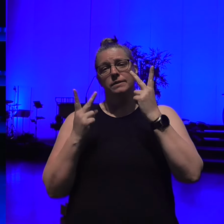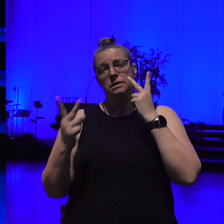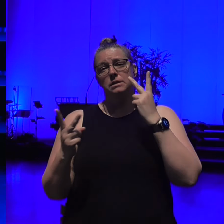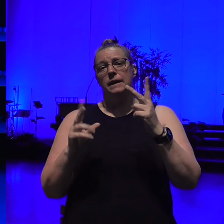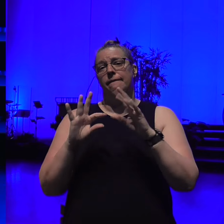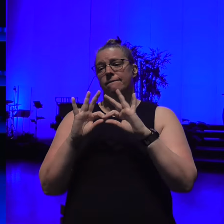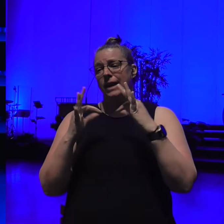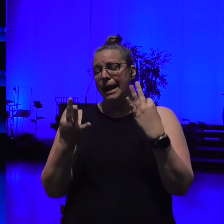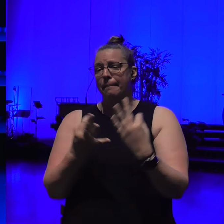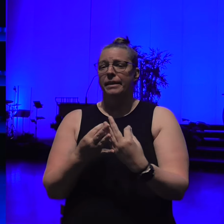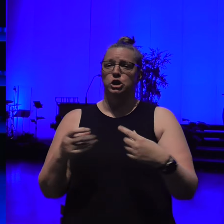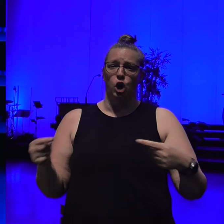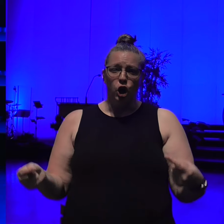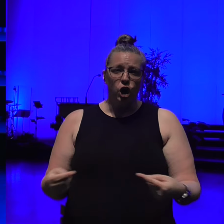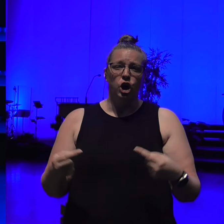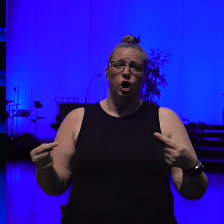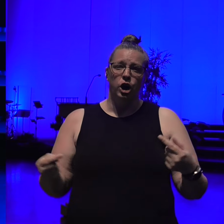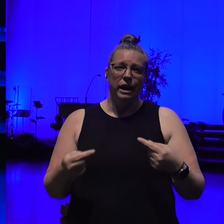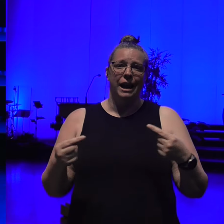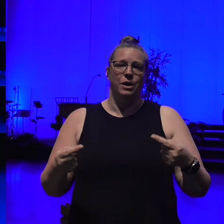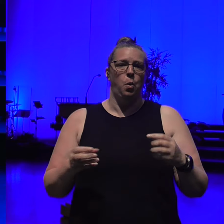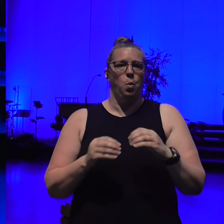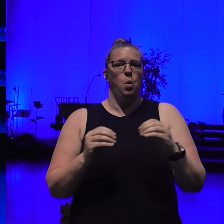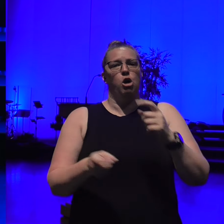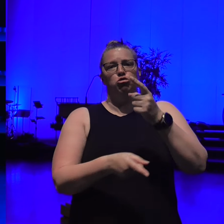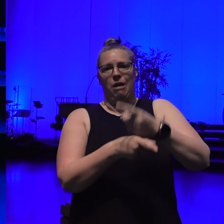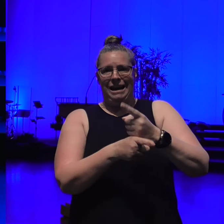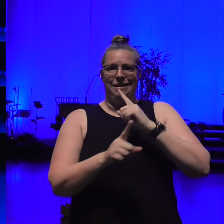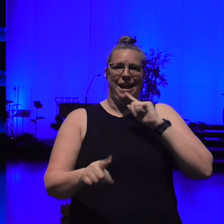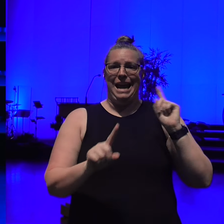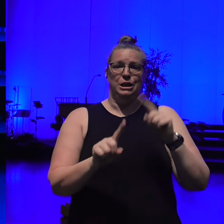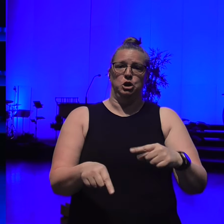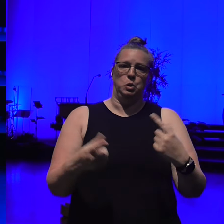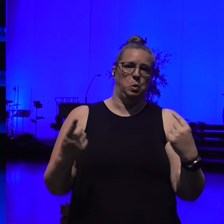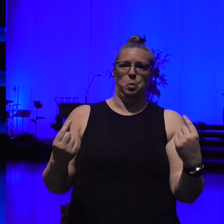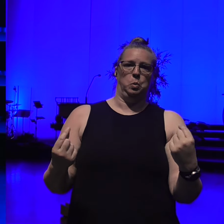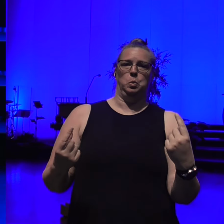no hay respuestas correctas Eso es lo que he aprendido No hay respuestas correctas sobre qué hacer